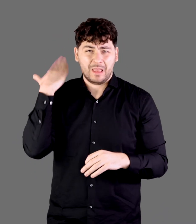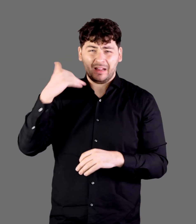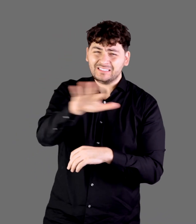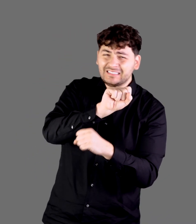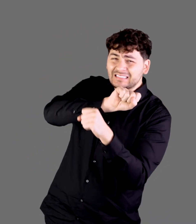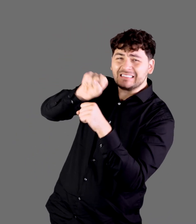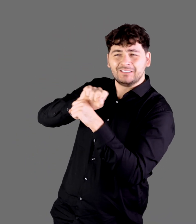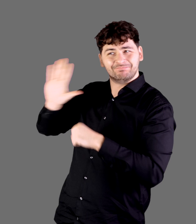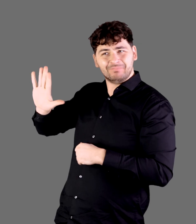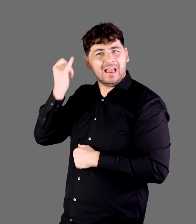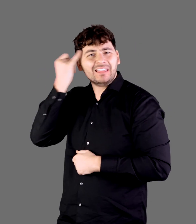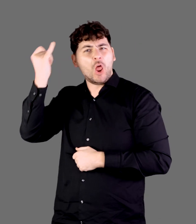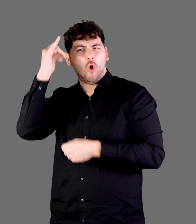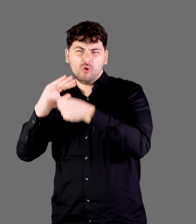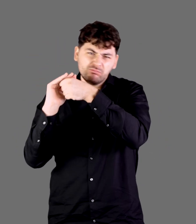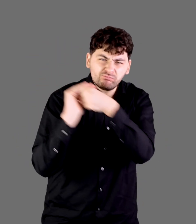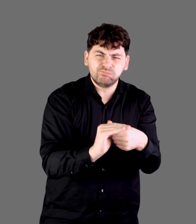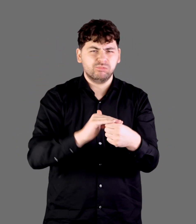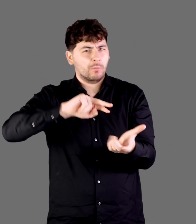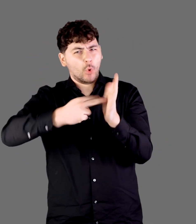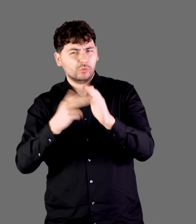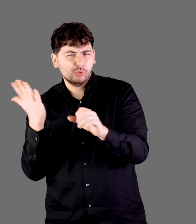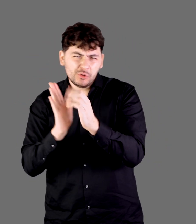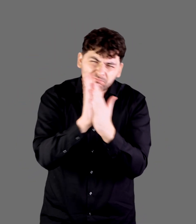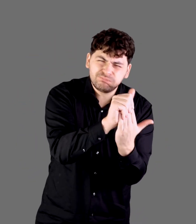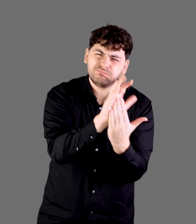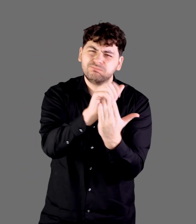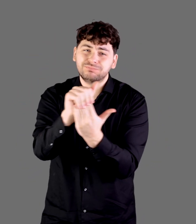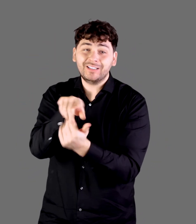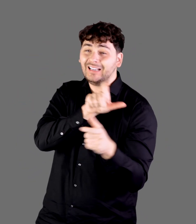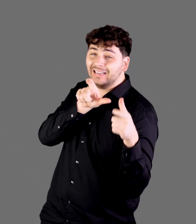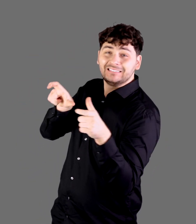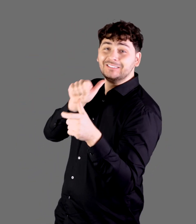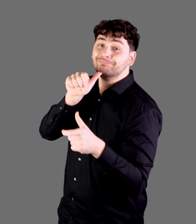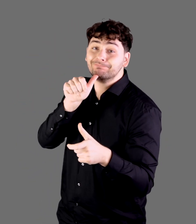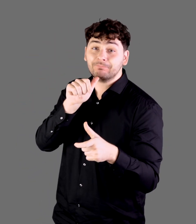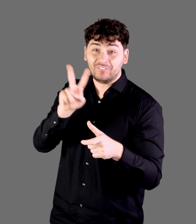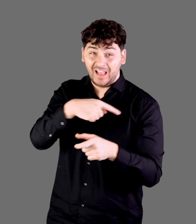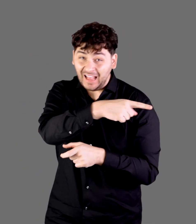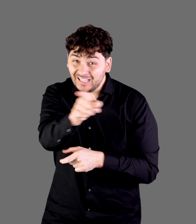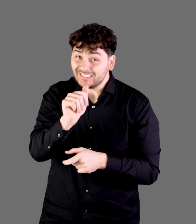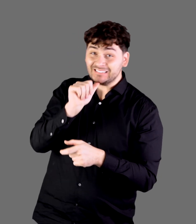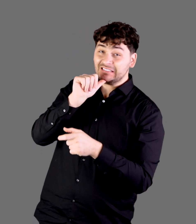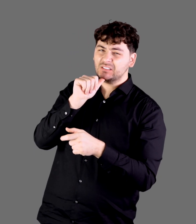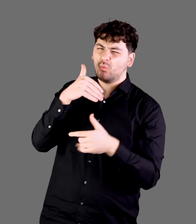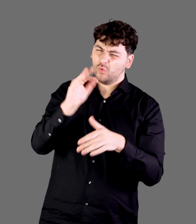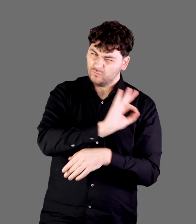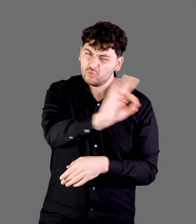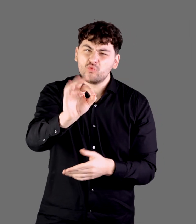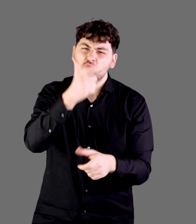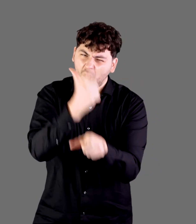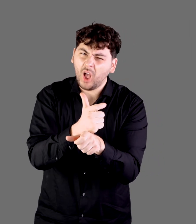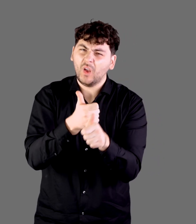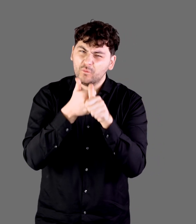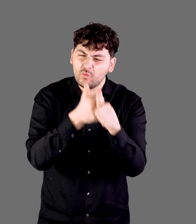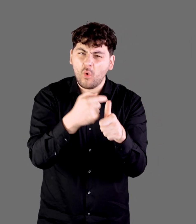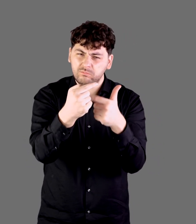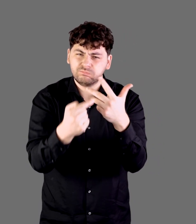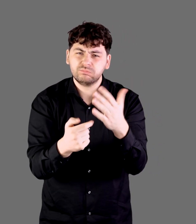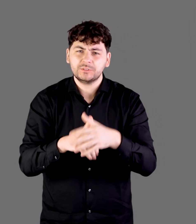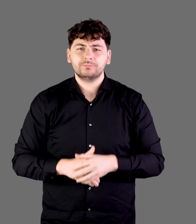sich dem ideologischen und politischen Machtanspruch der Nationalsozialisten unterzuordnen.